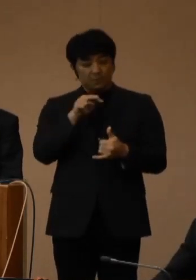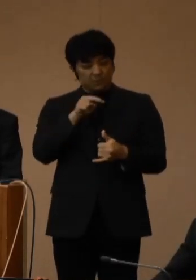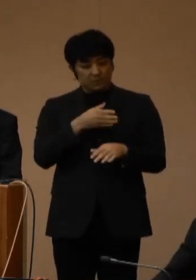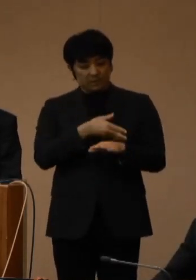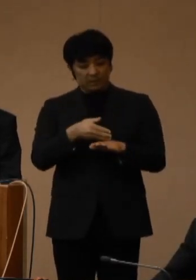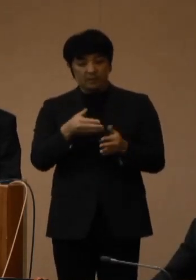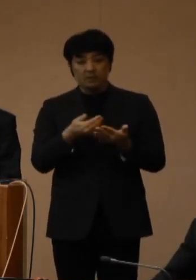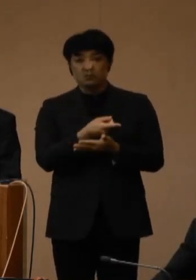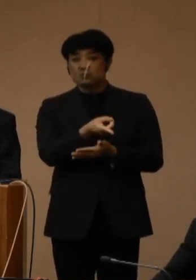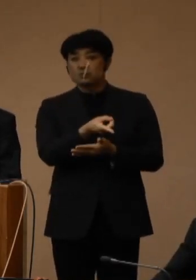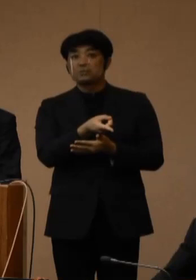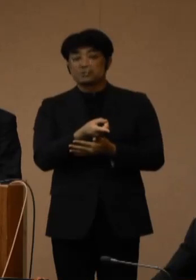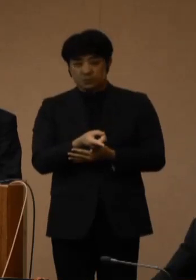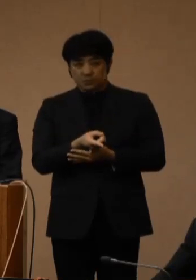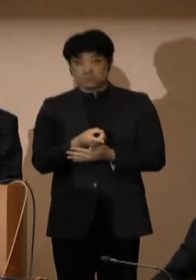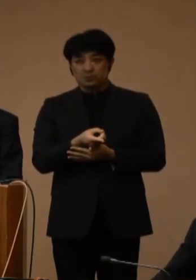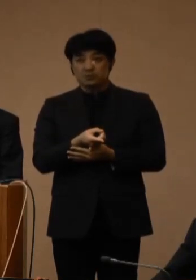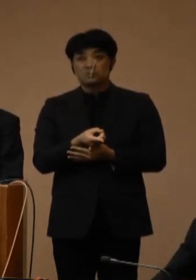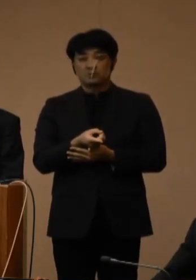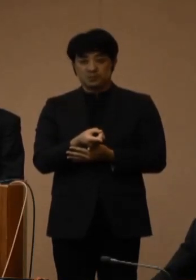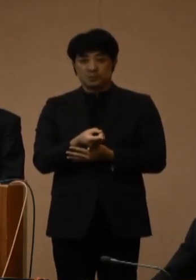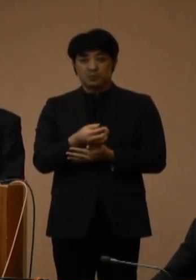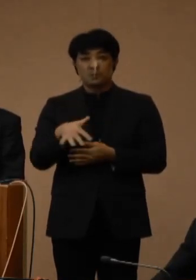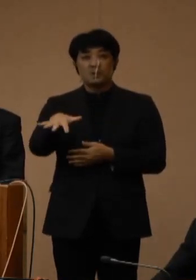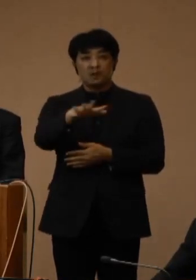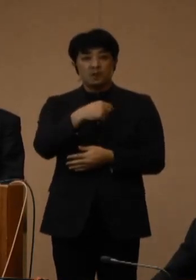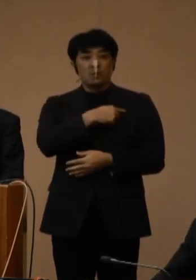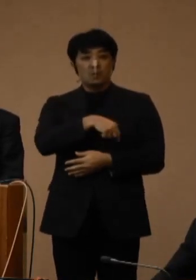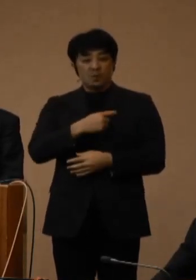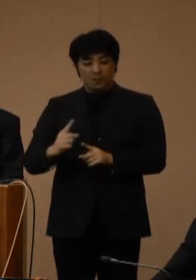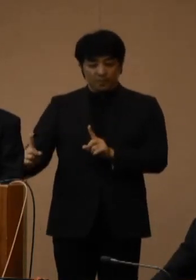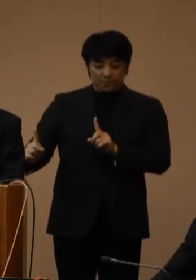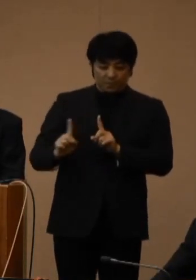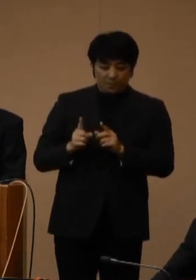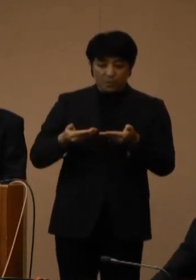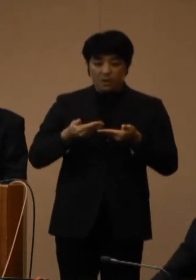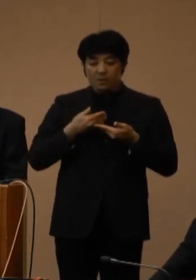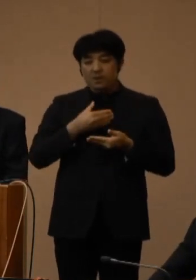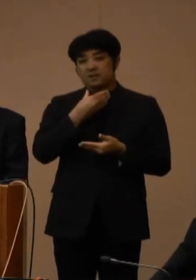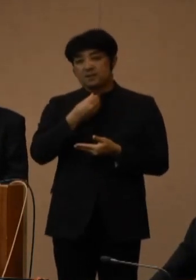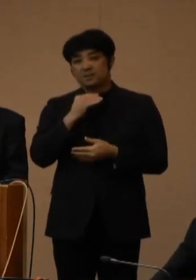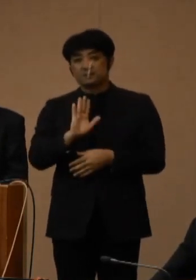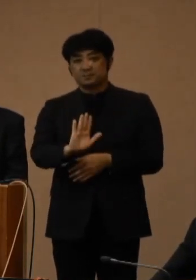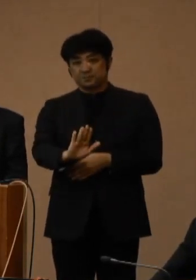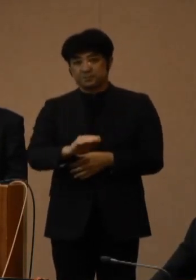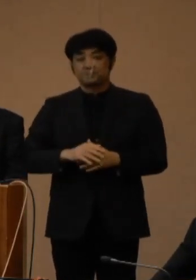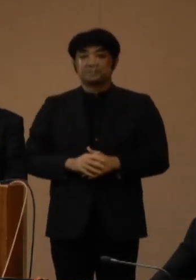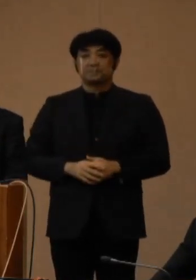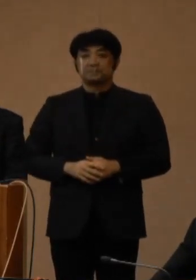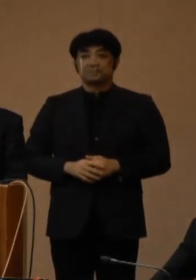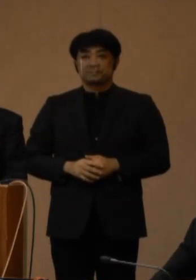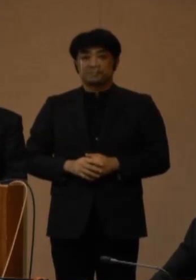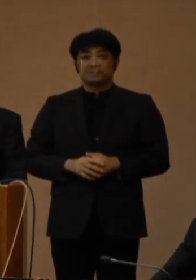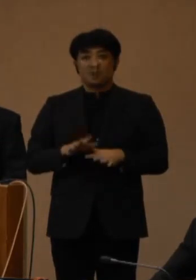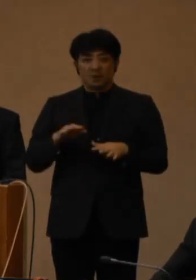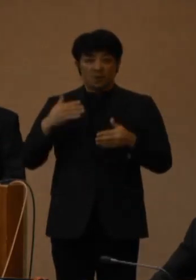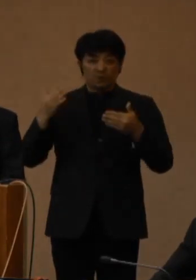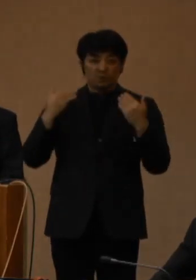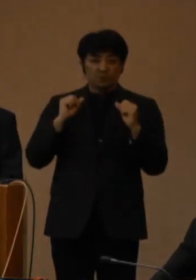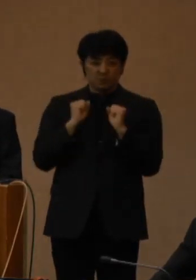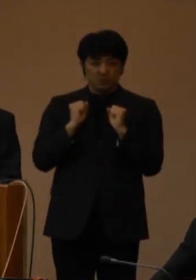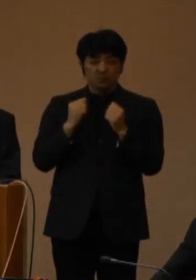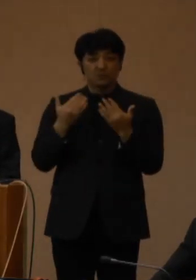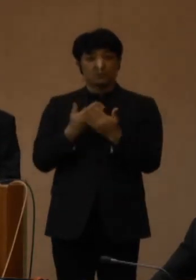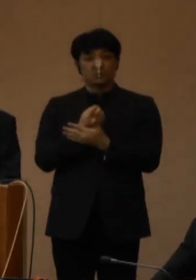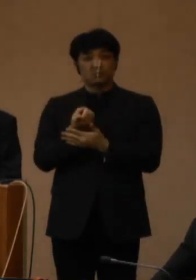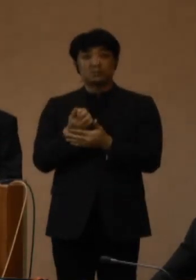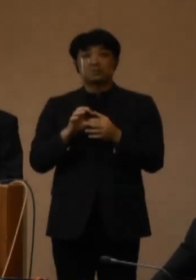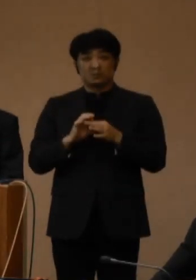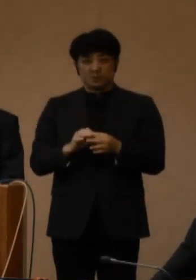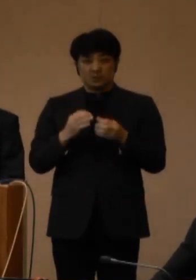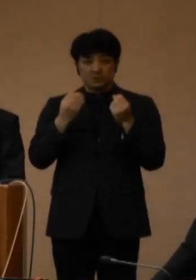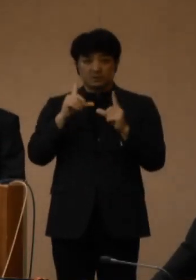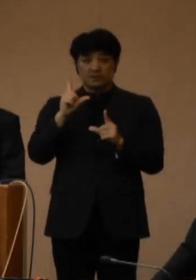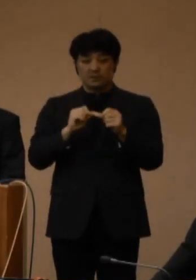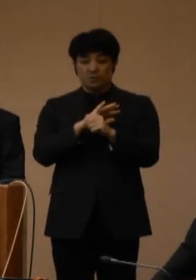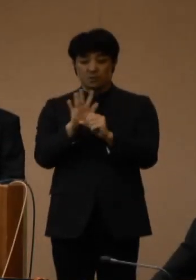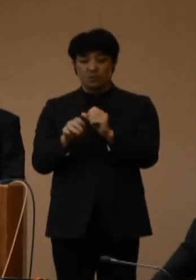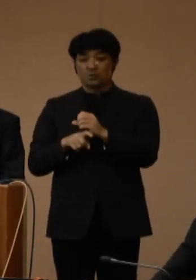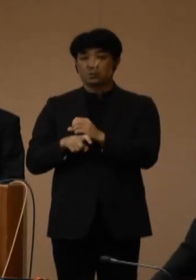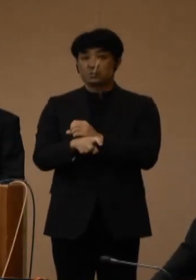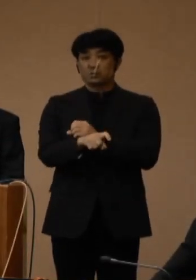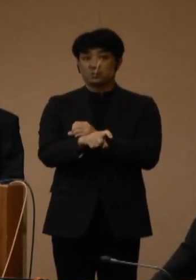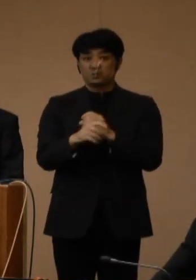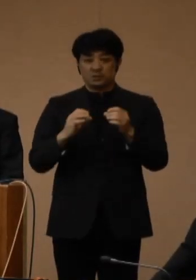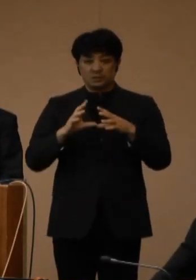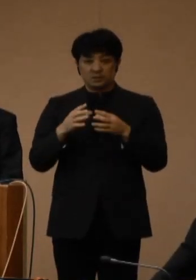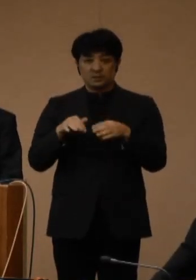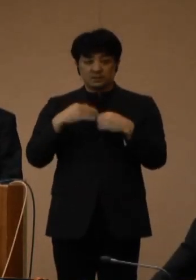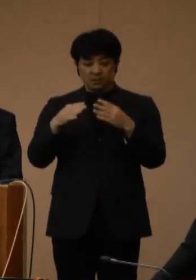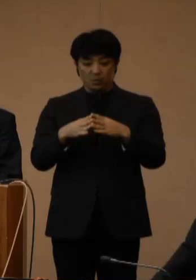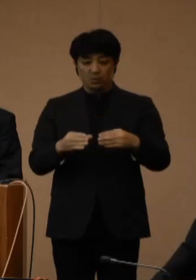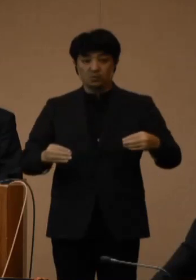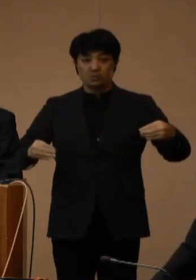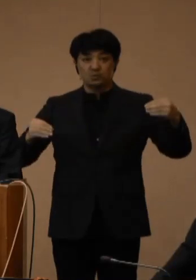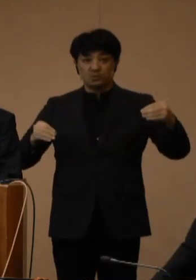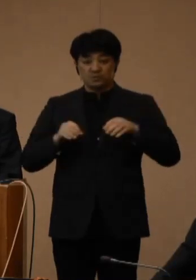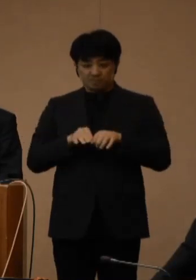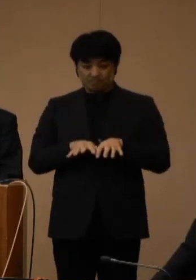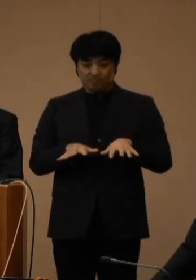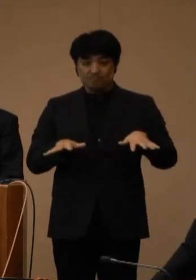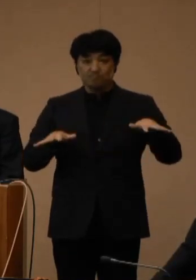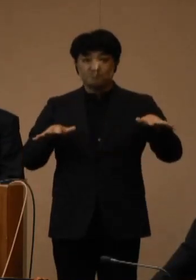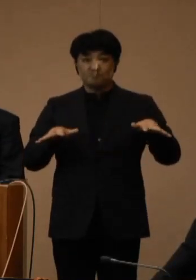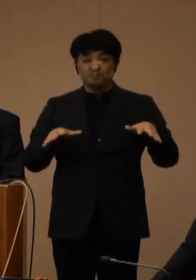医療従事者に心を寄せていただければ幸いです。いま冬を迎えて、新型コロナウイルスの全国的な広がりは、いまだ収まる気配が見られません。